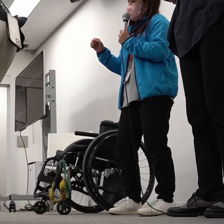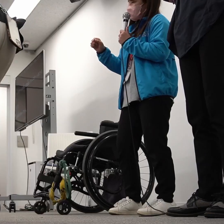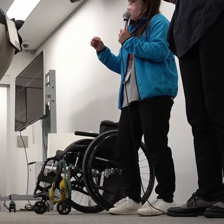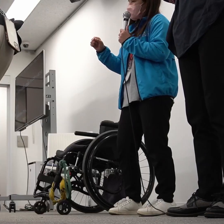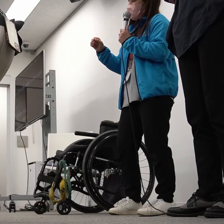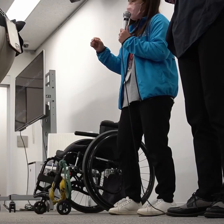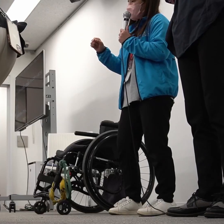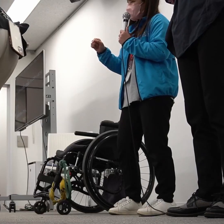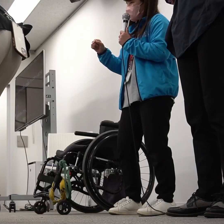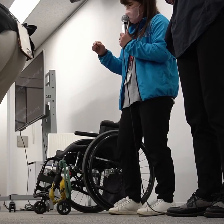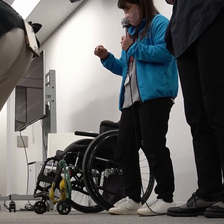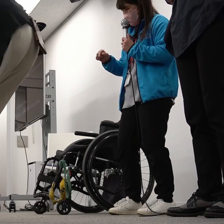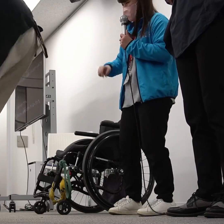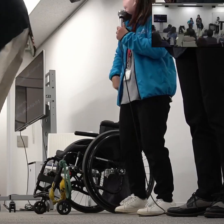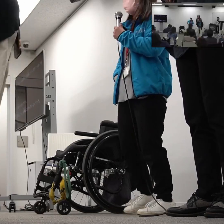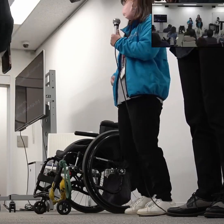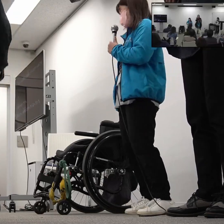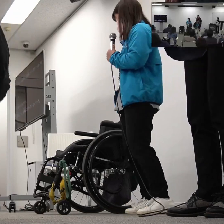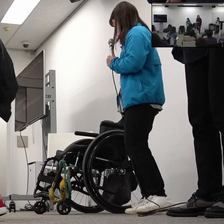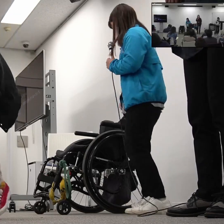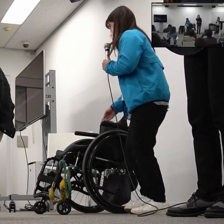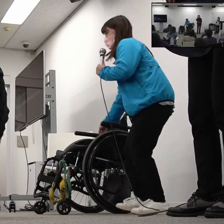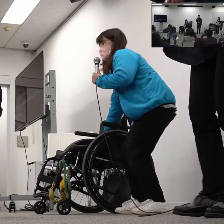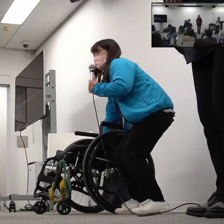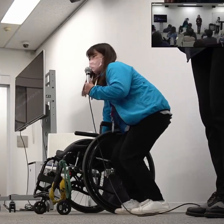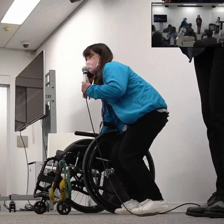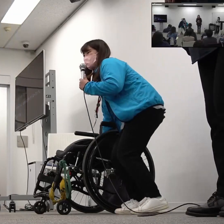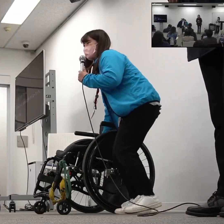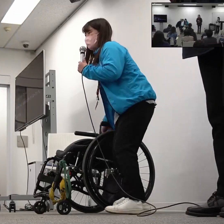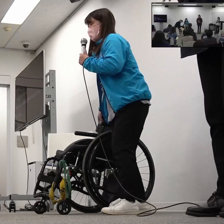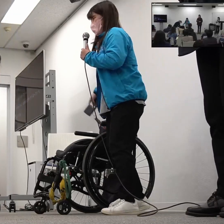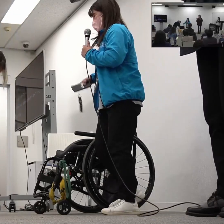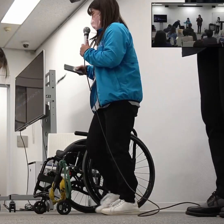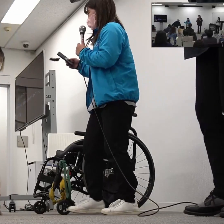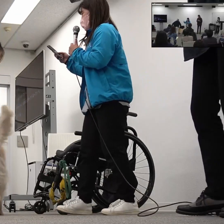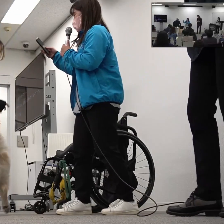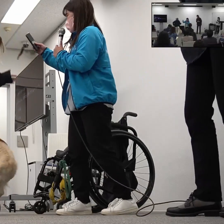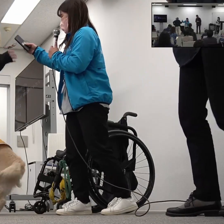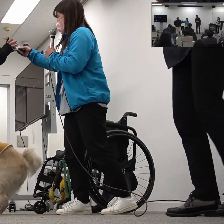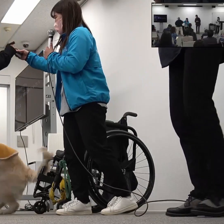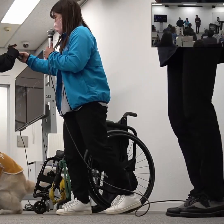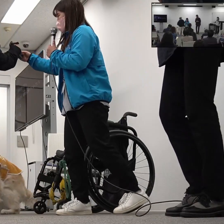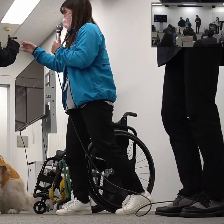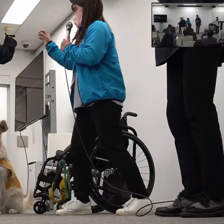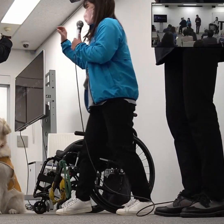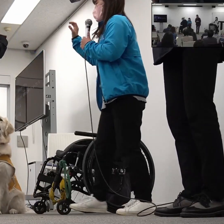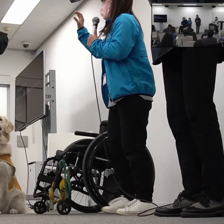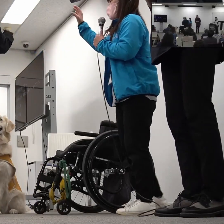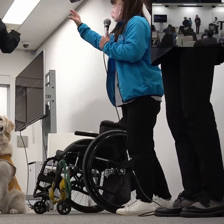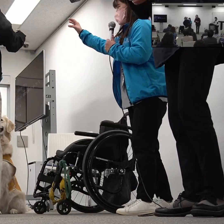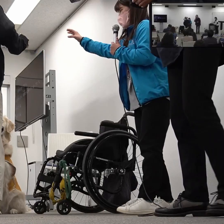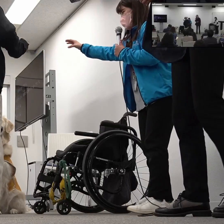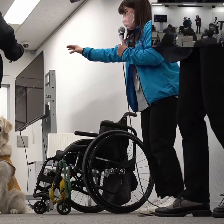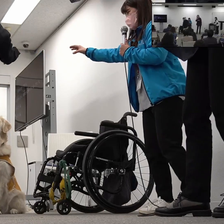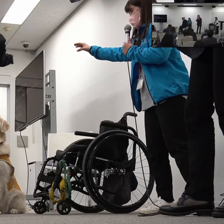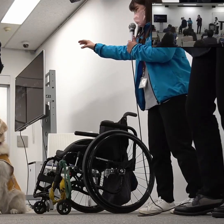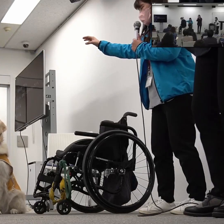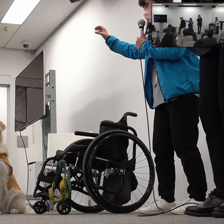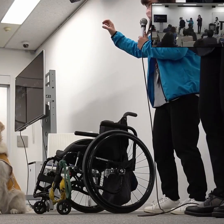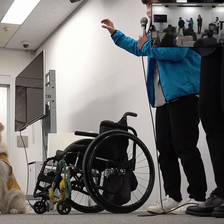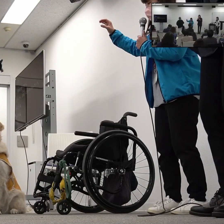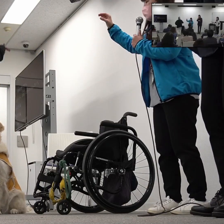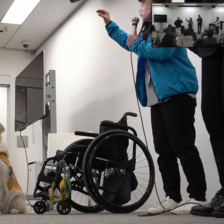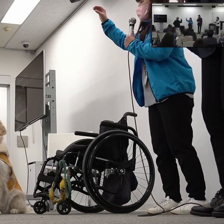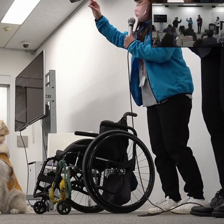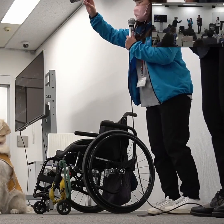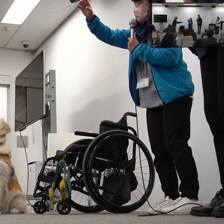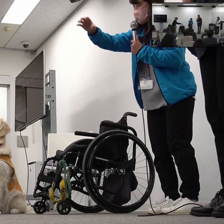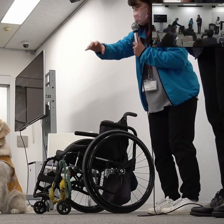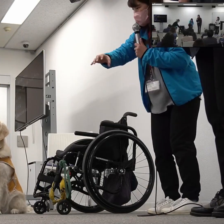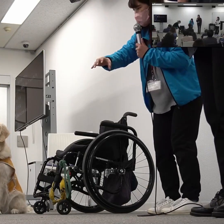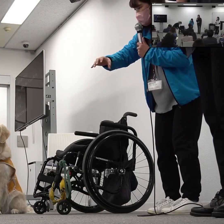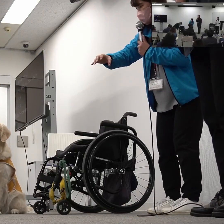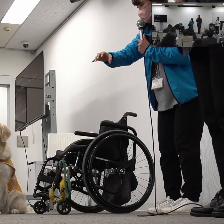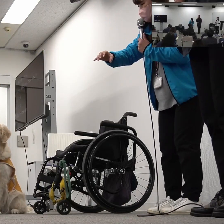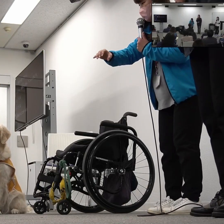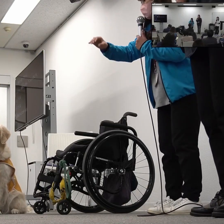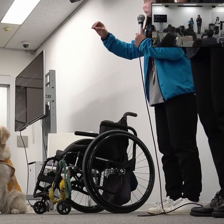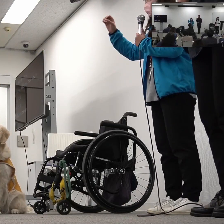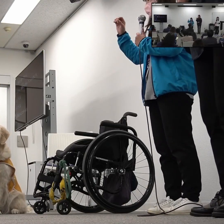持ってくるっていうお仕事はテニスボールを持ってくるっていうのと